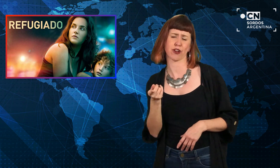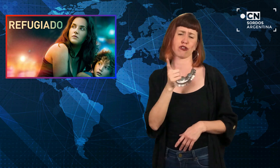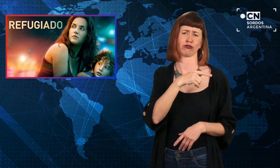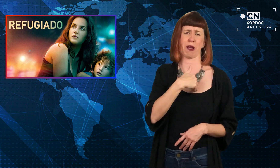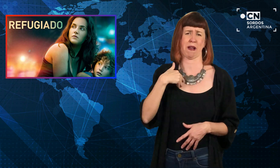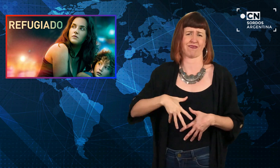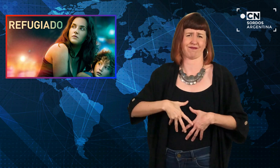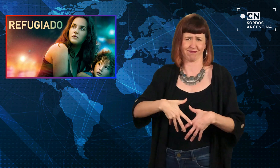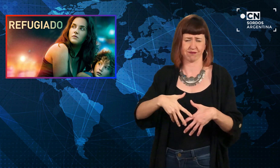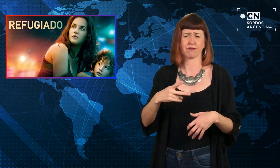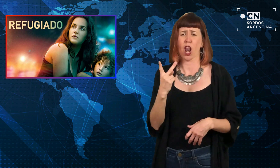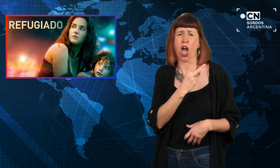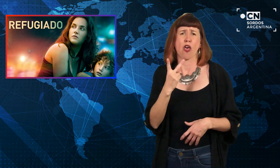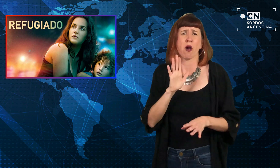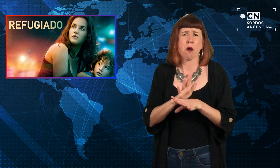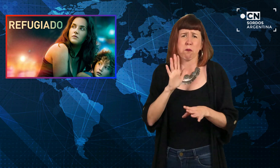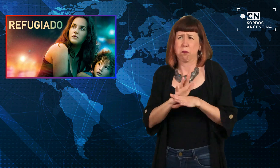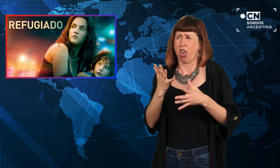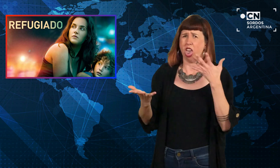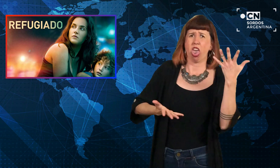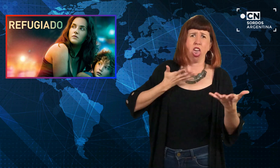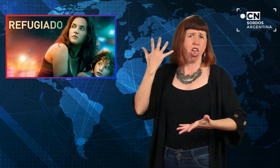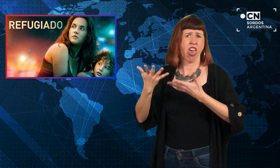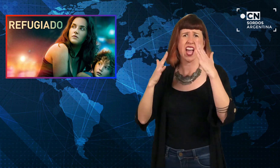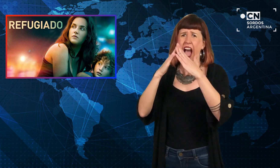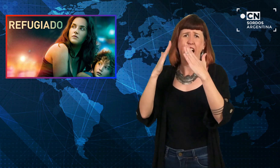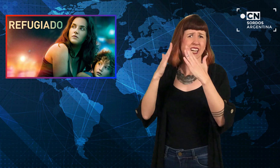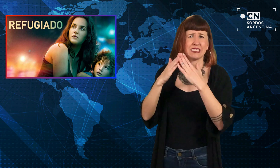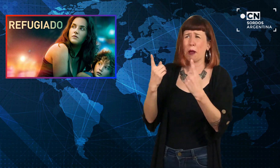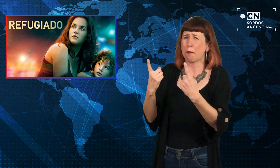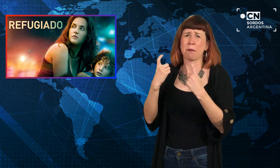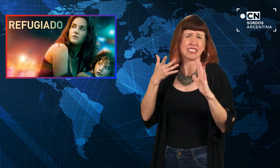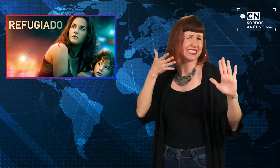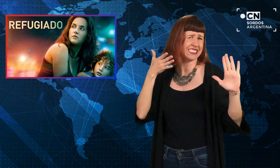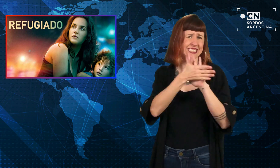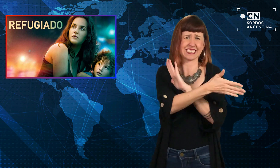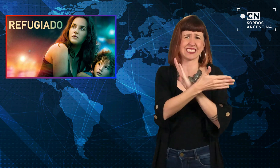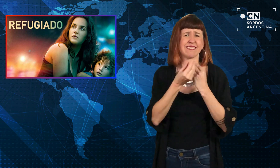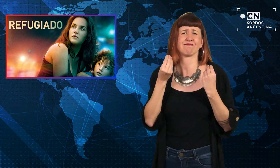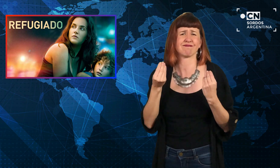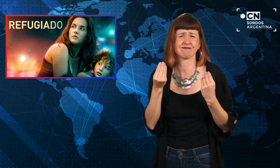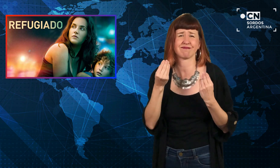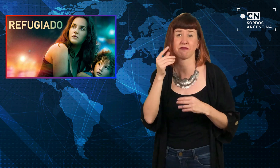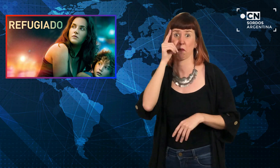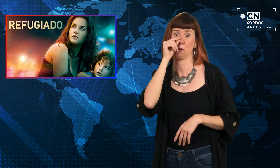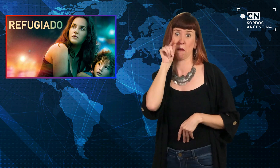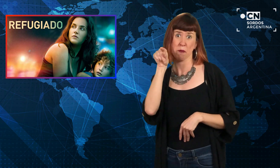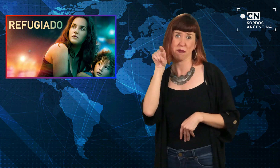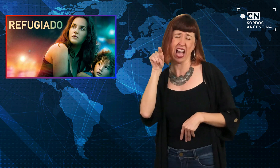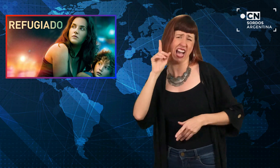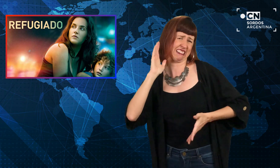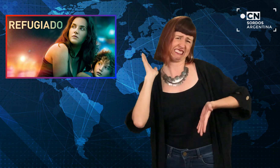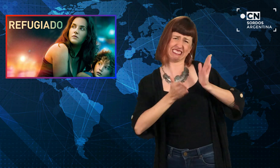quienes se ven obligados a abandonar su casa por las reacciones violentas de su padre.